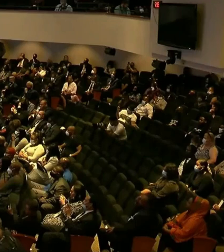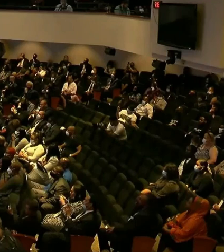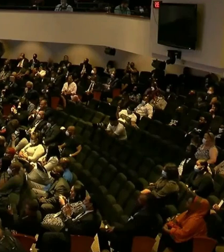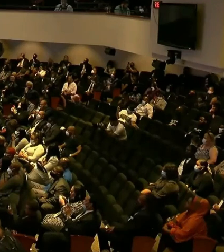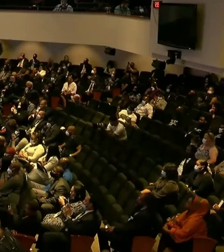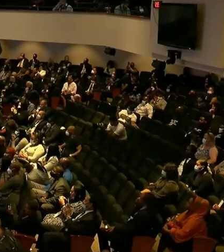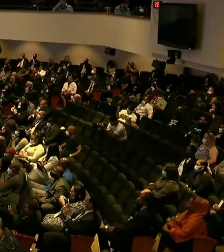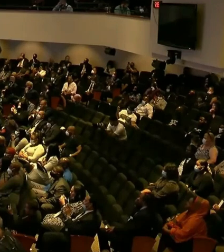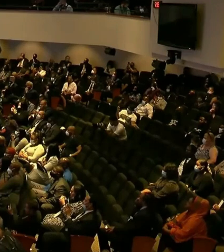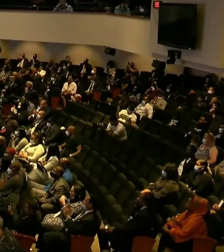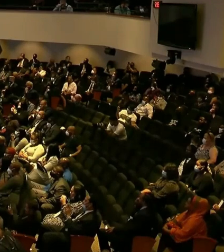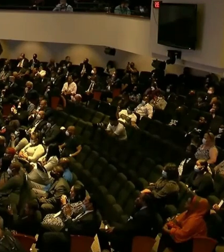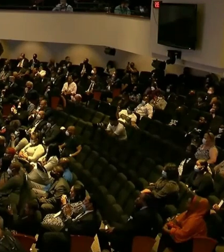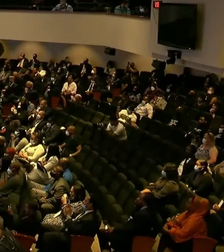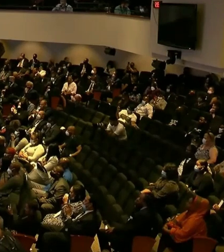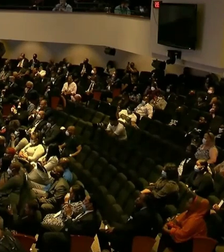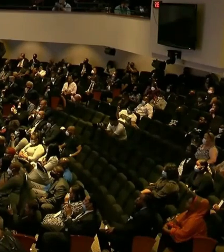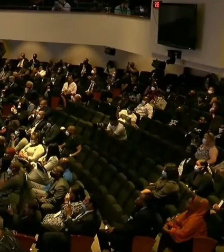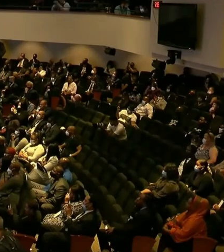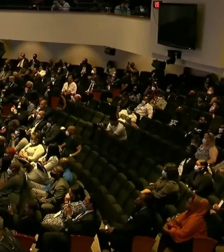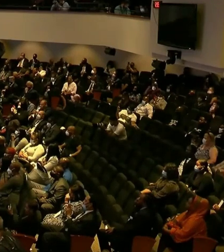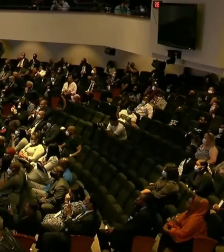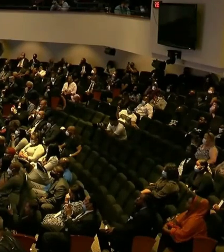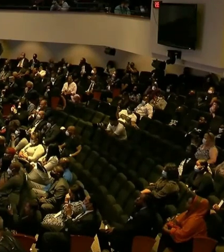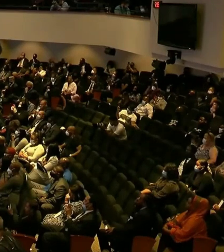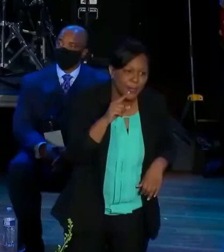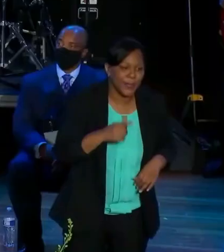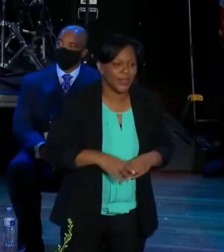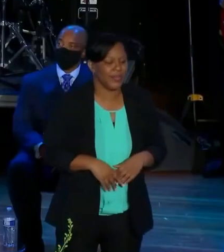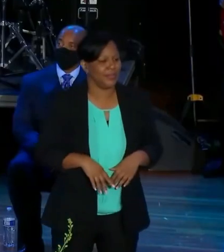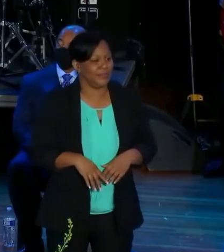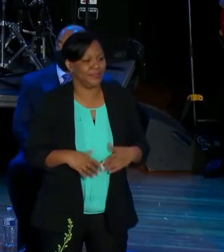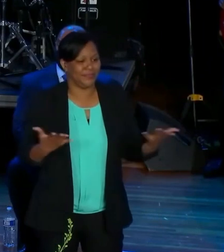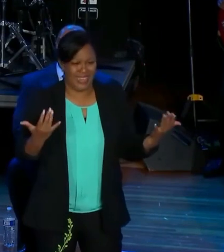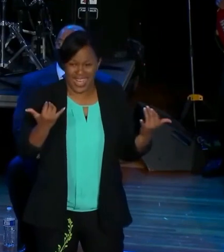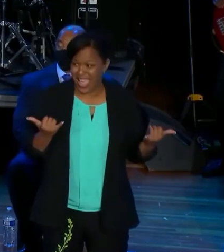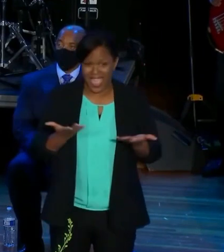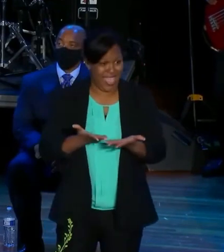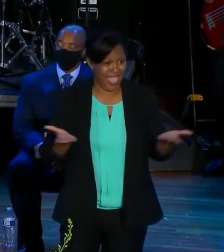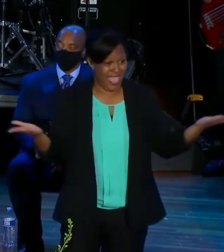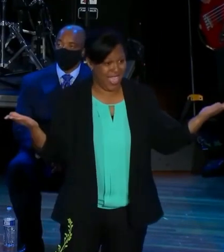Kan vi göra Amerika stort för alla, äntligen ?